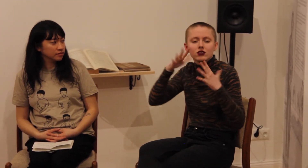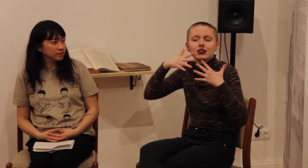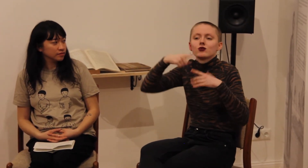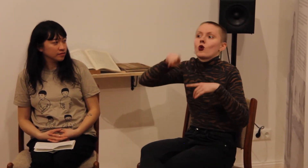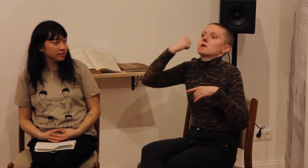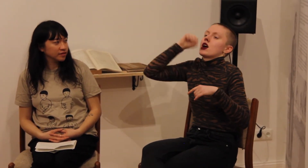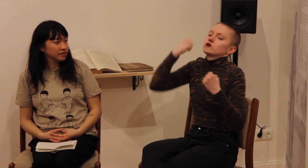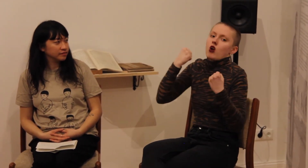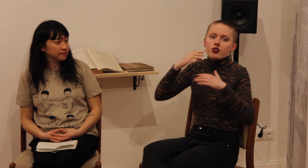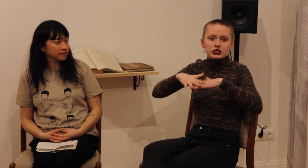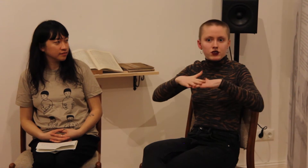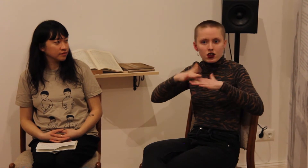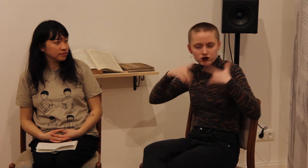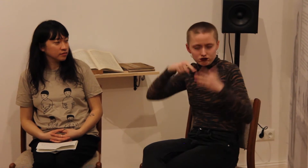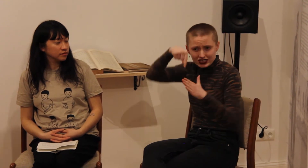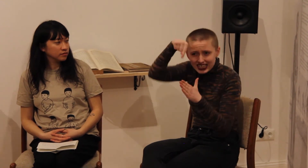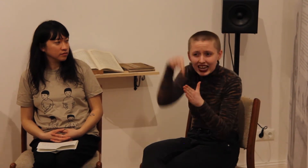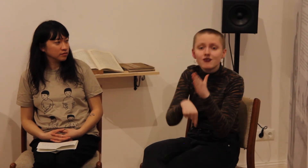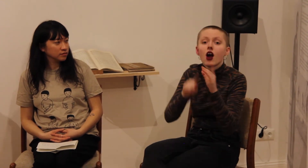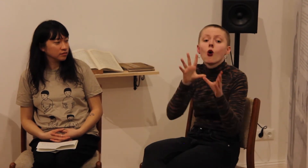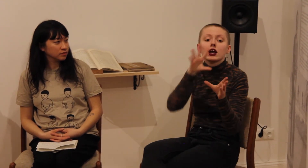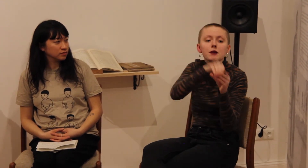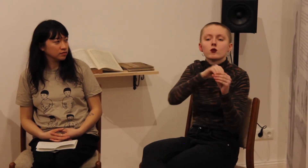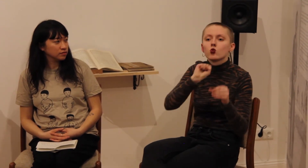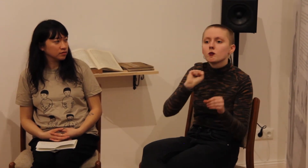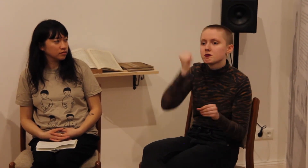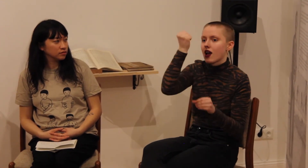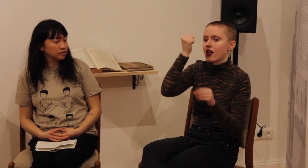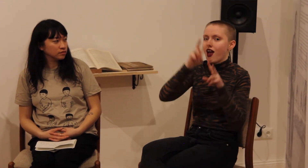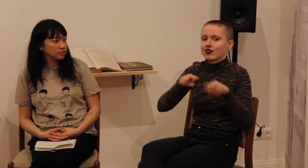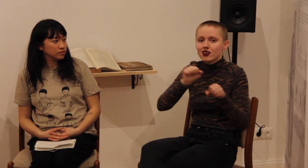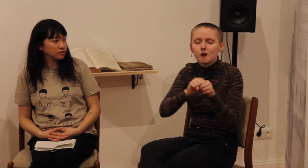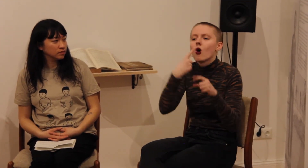Da hatte ich auch am Anfang Probleme meine taube Identität tiefer zu entwickeln.